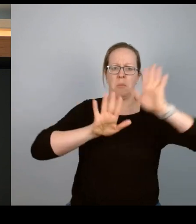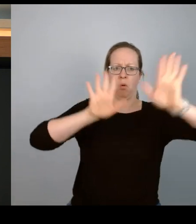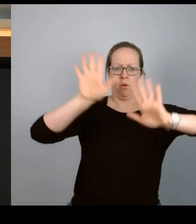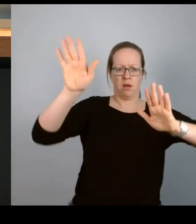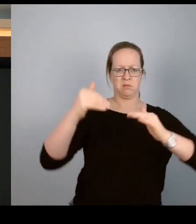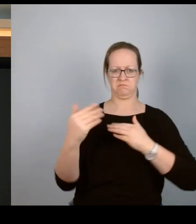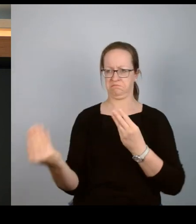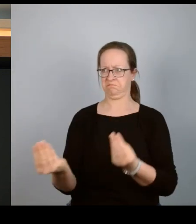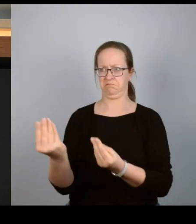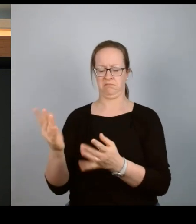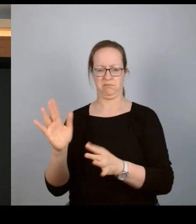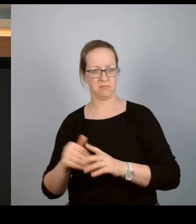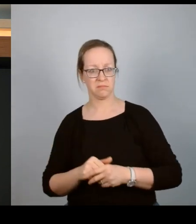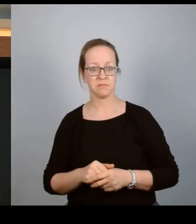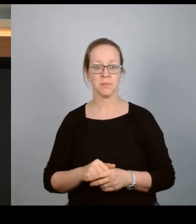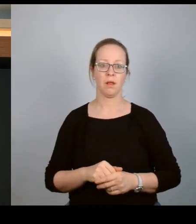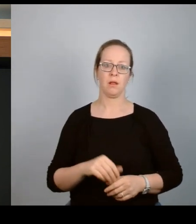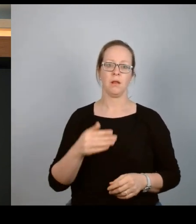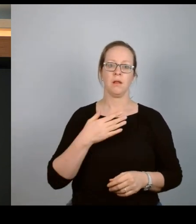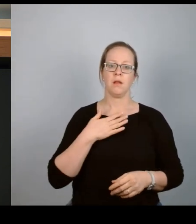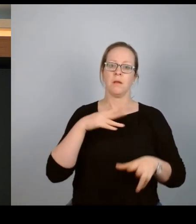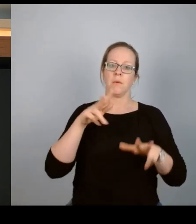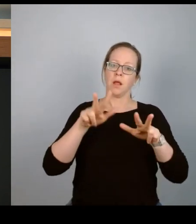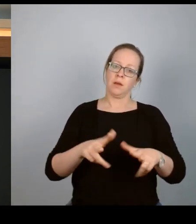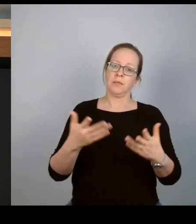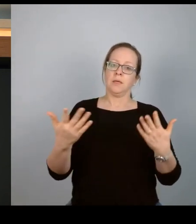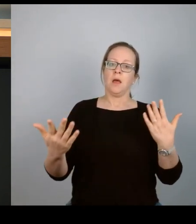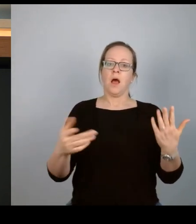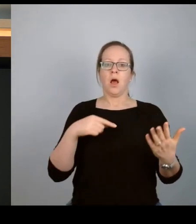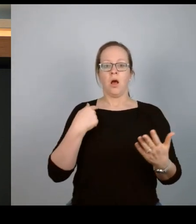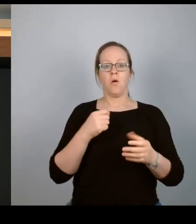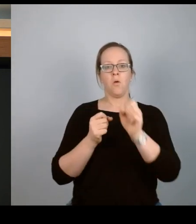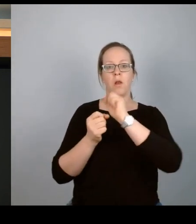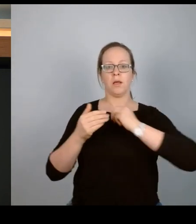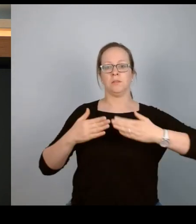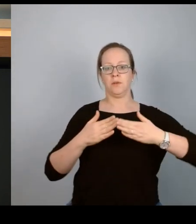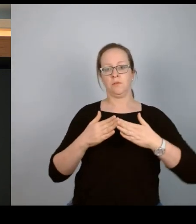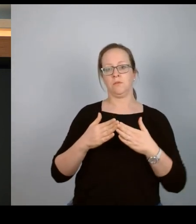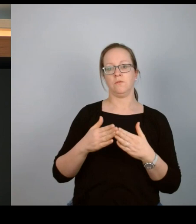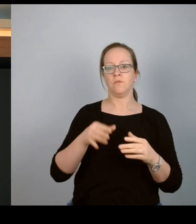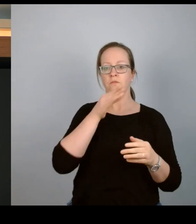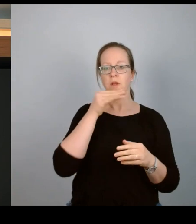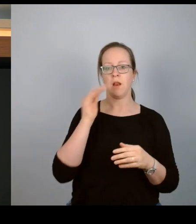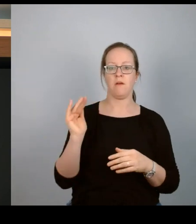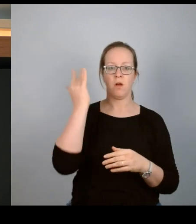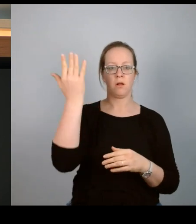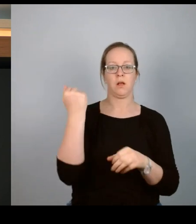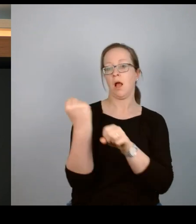Diese Koalition hat deswegen ihre Behörde in der Vergangenheit auch personell verstärkt. Wir treten bald